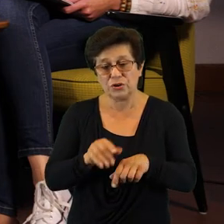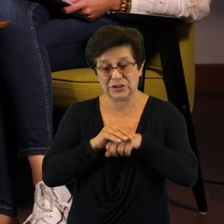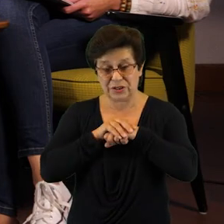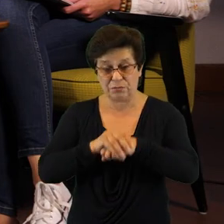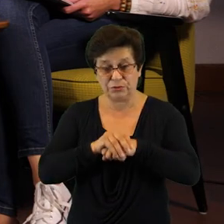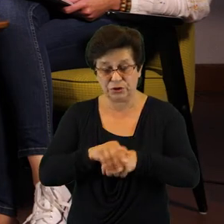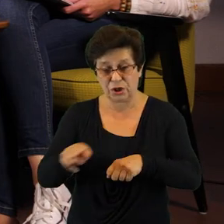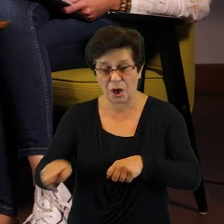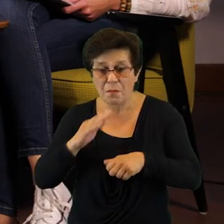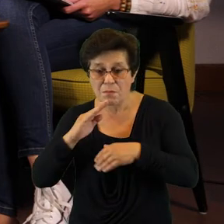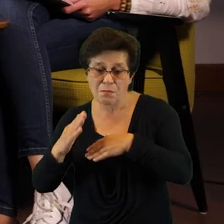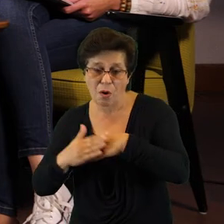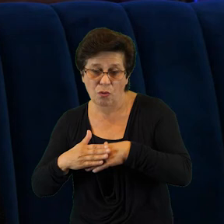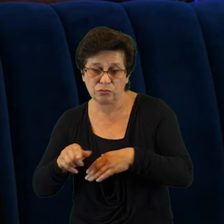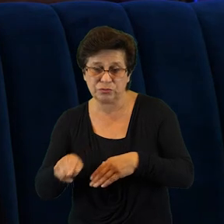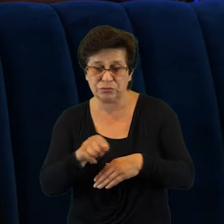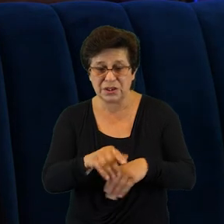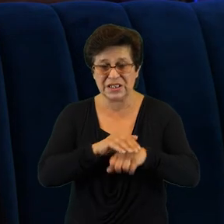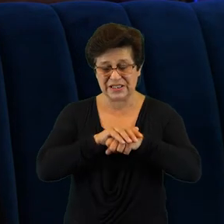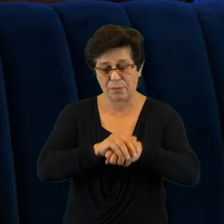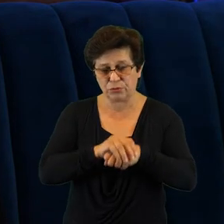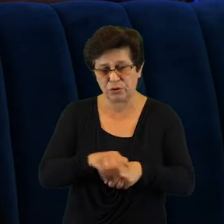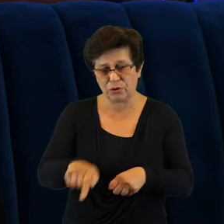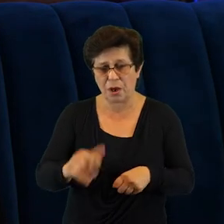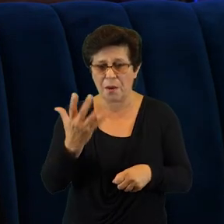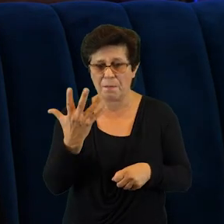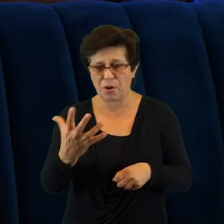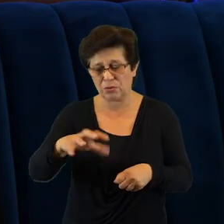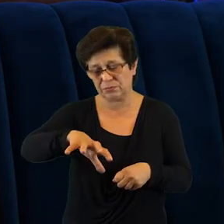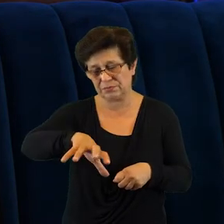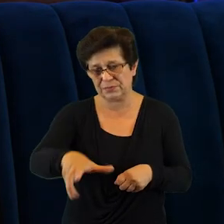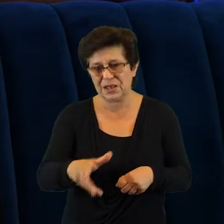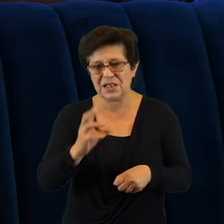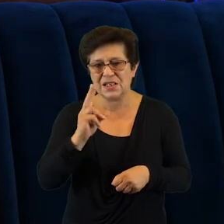To wszystko się działo najpierw w Pikadorze, potem w Ziemiańskiej.